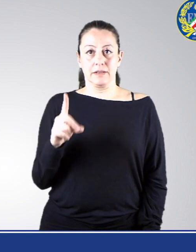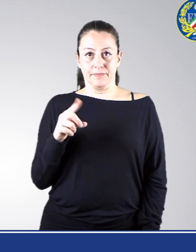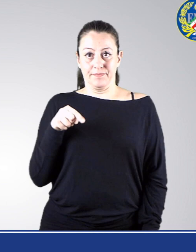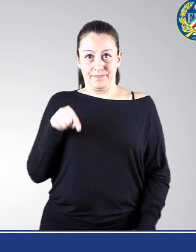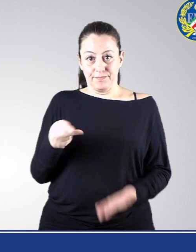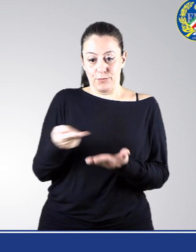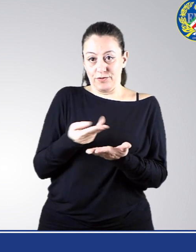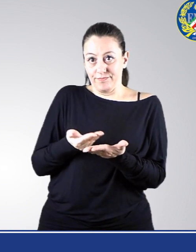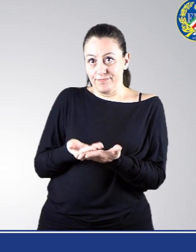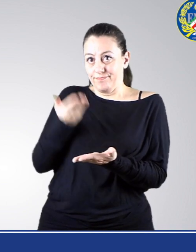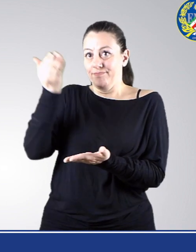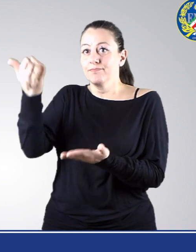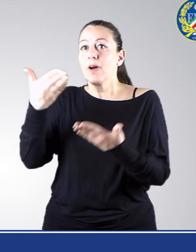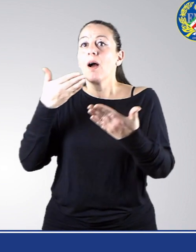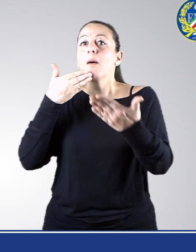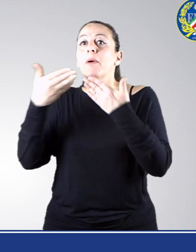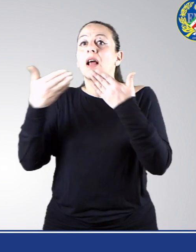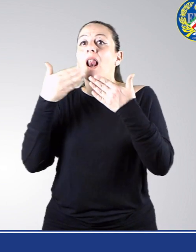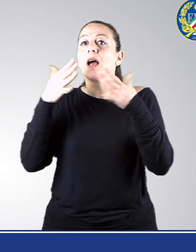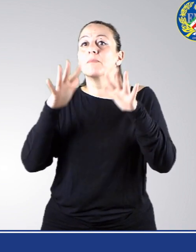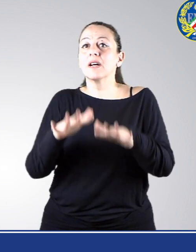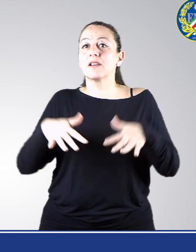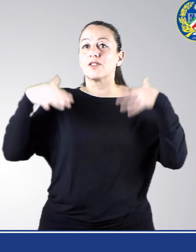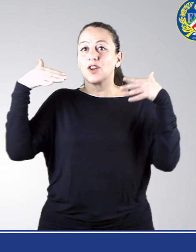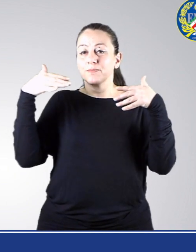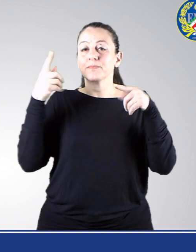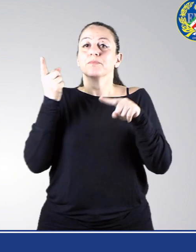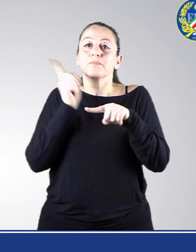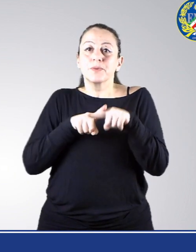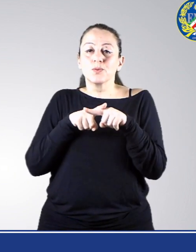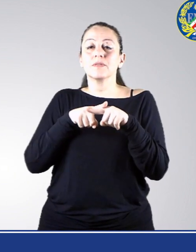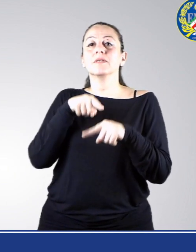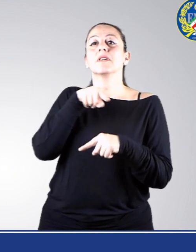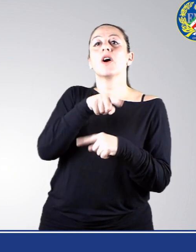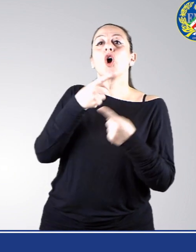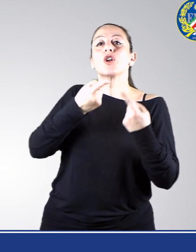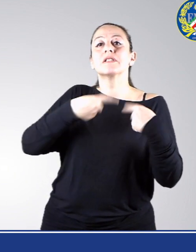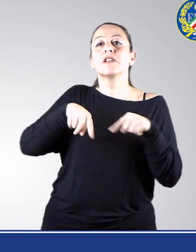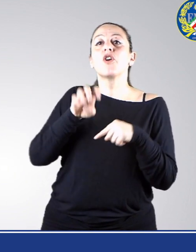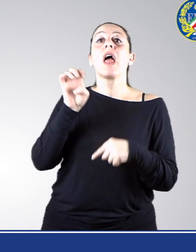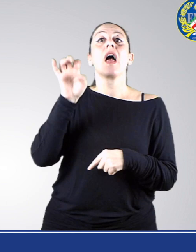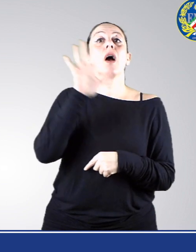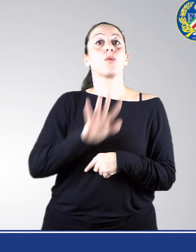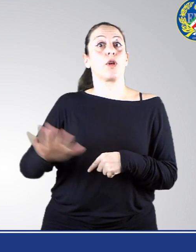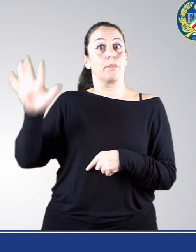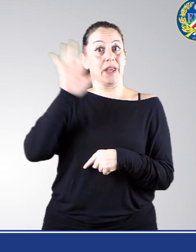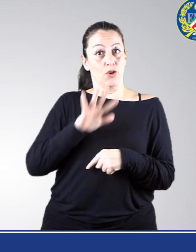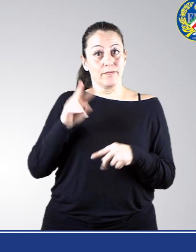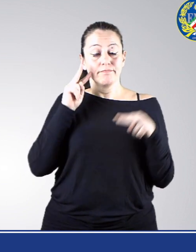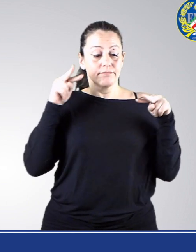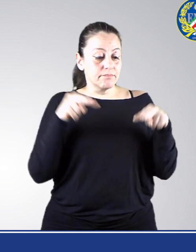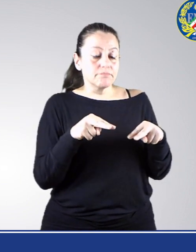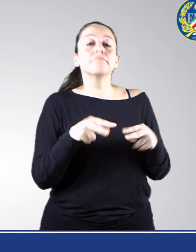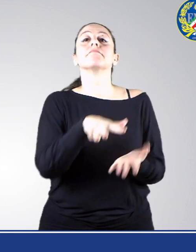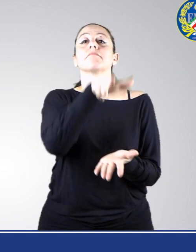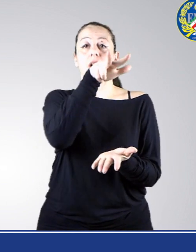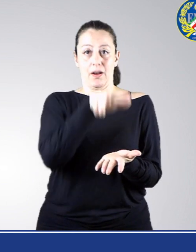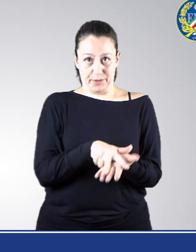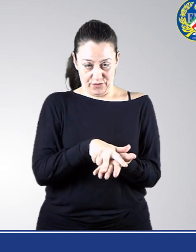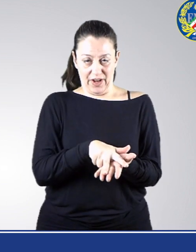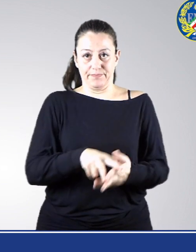da Parlamento e Consiglio Europeo